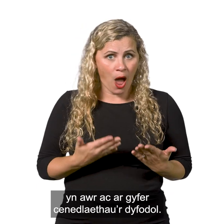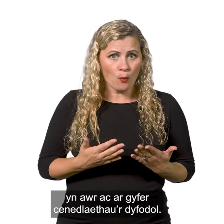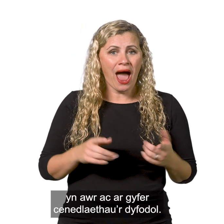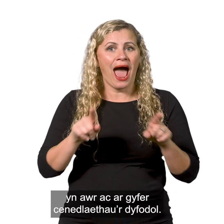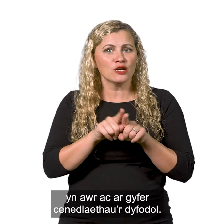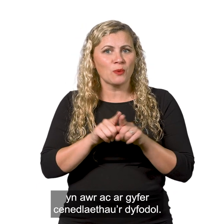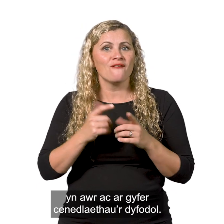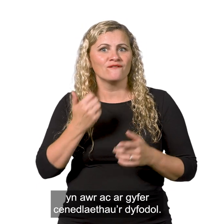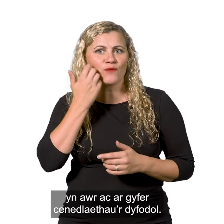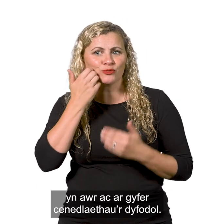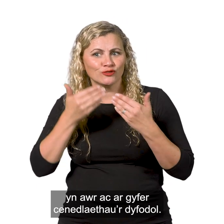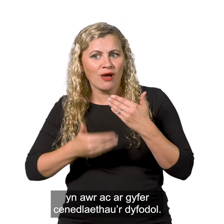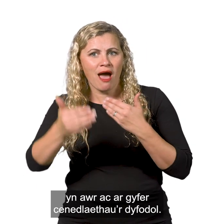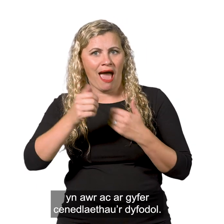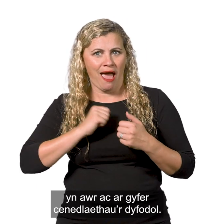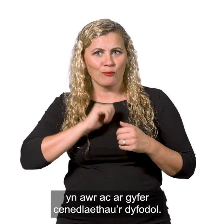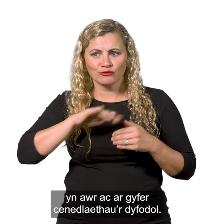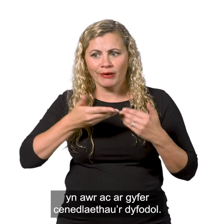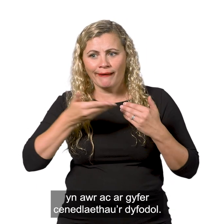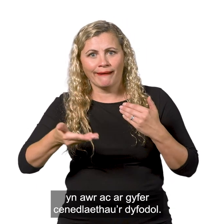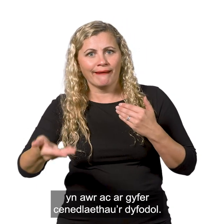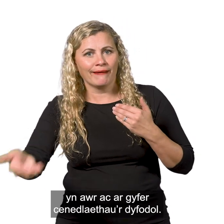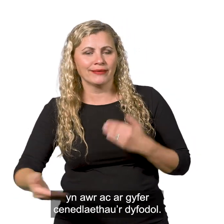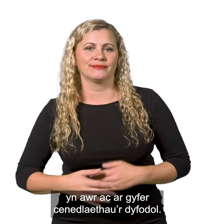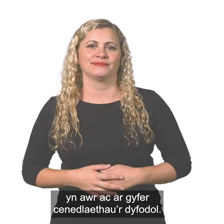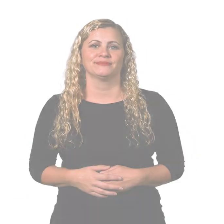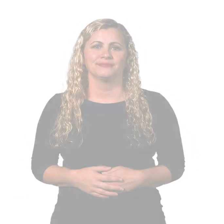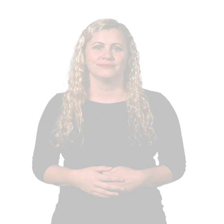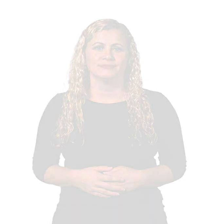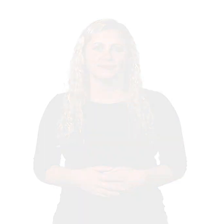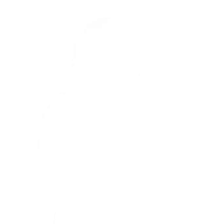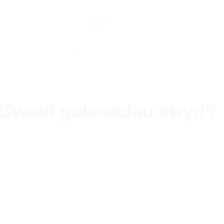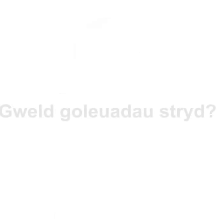yn awr ac ar gyfer cenedlaethau’r dyfodol.